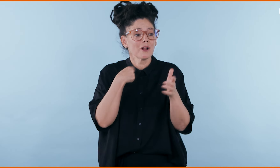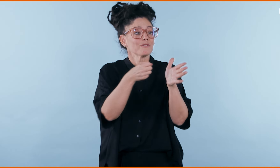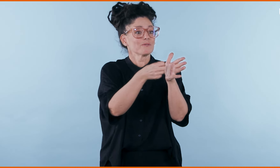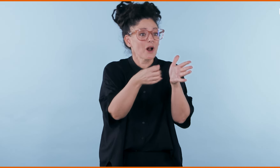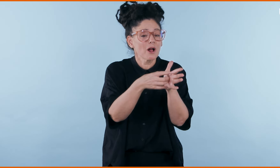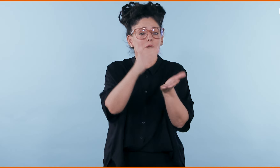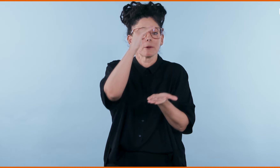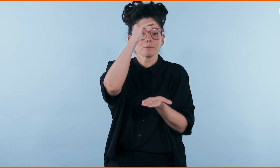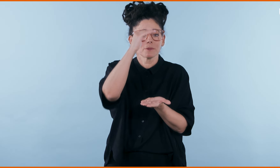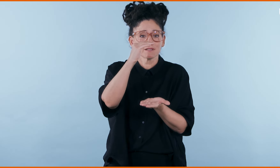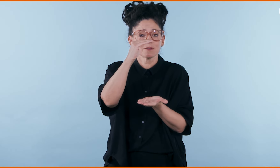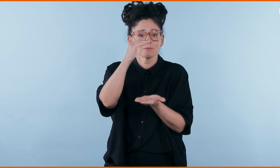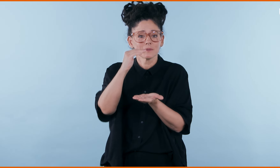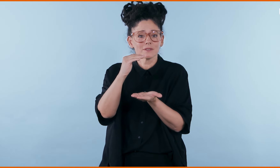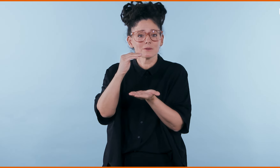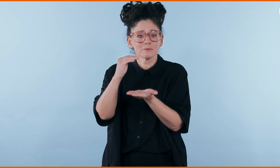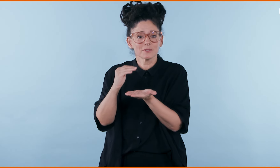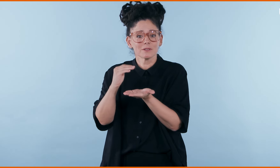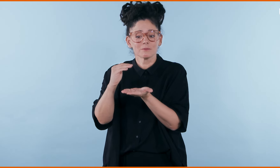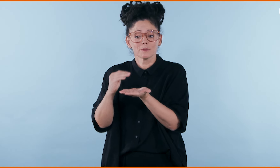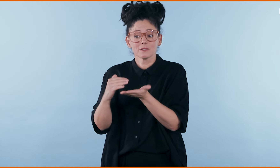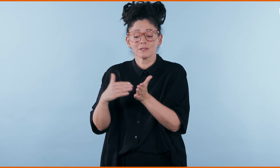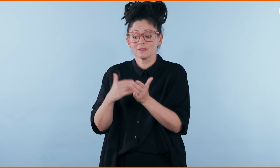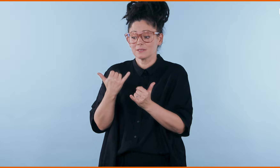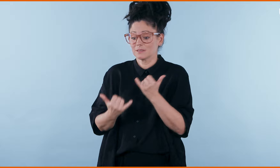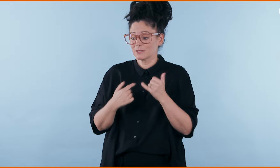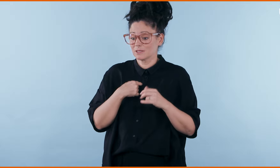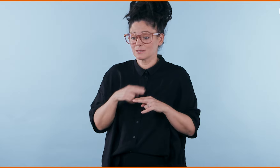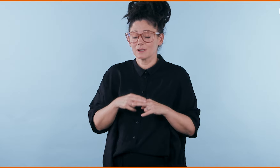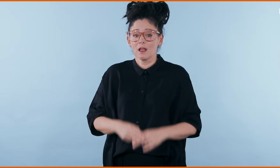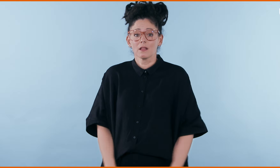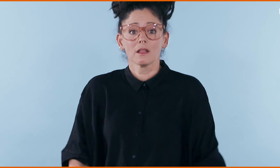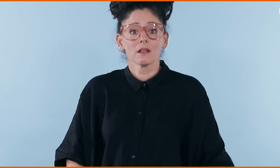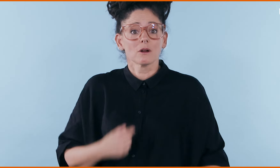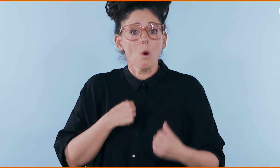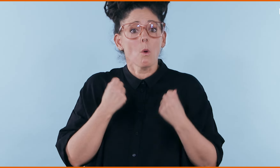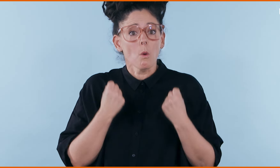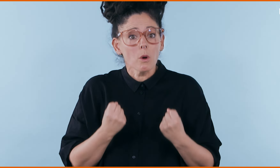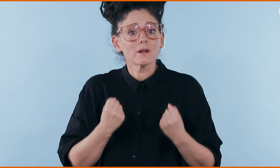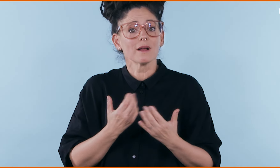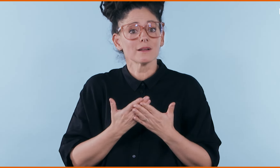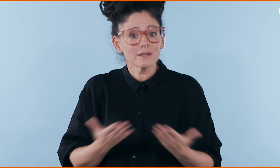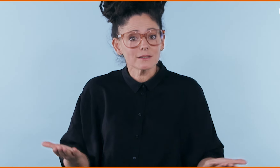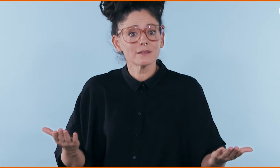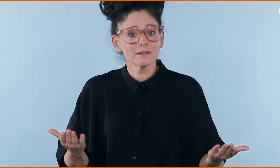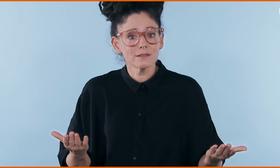Jag orkar inte förklara lika mycket. Till sist,- orkar jag inte mer!